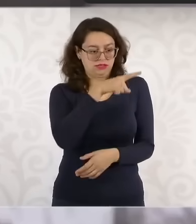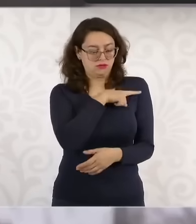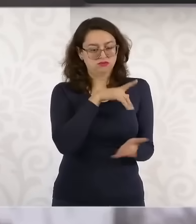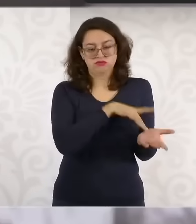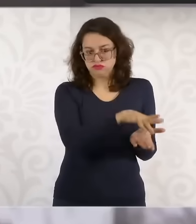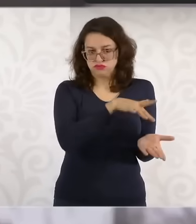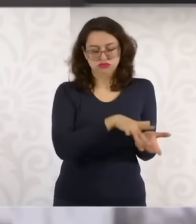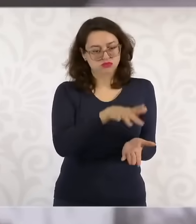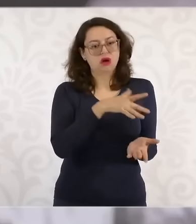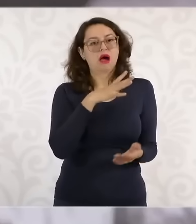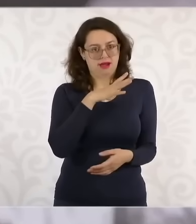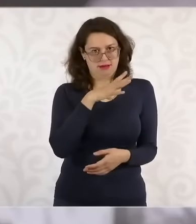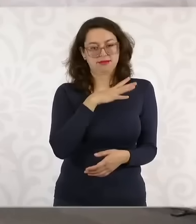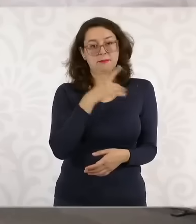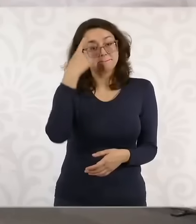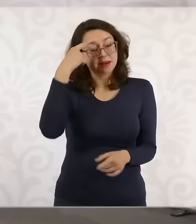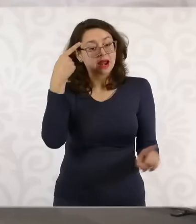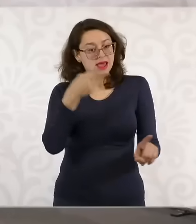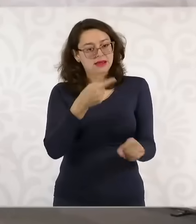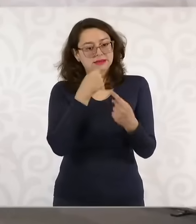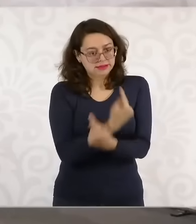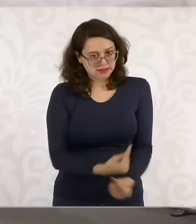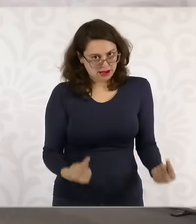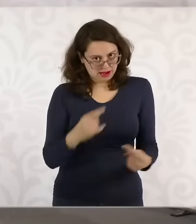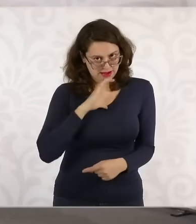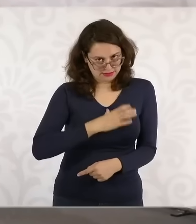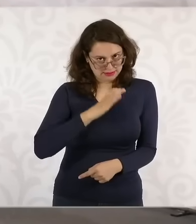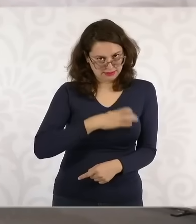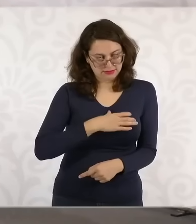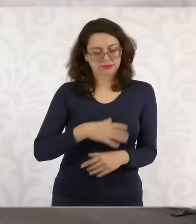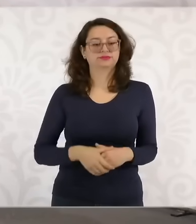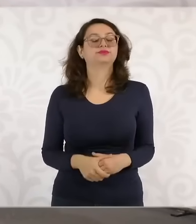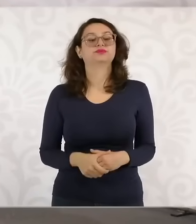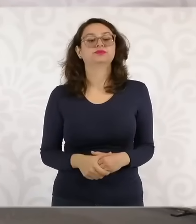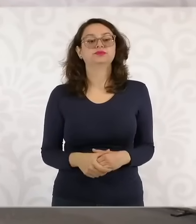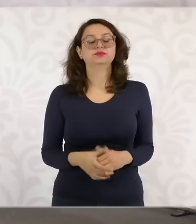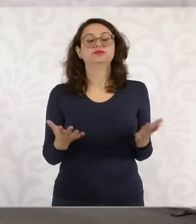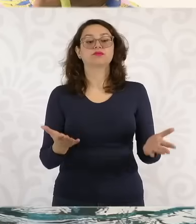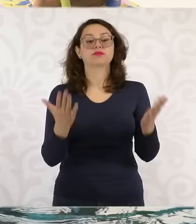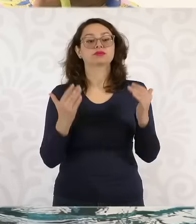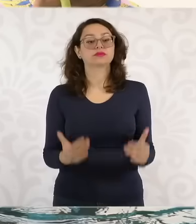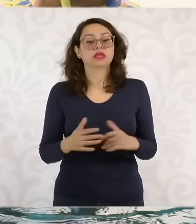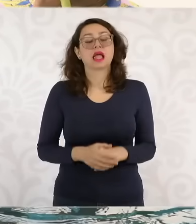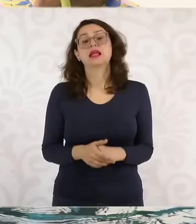Adelante. En el caso de la rehabilitación, como saben, mantenemos un convenio con la